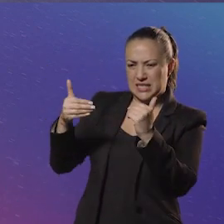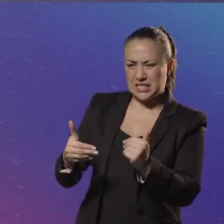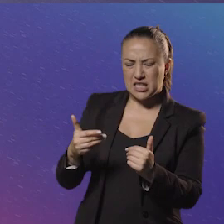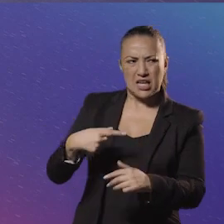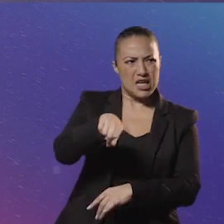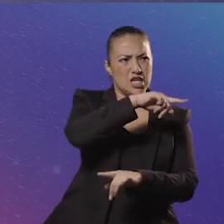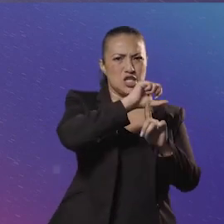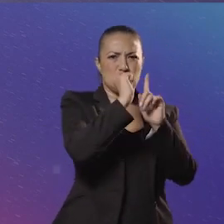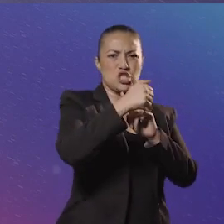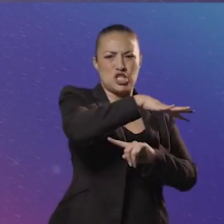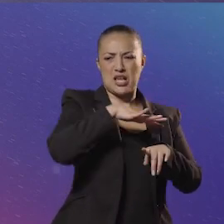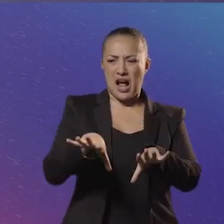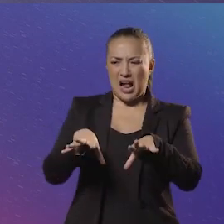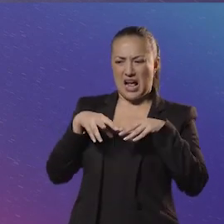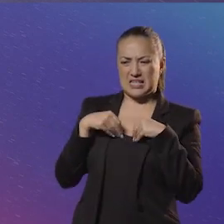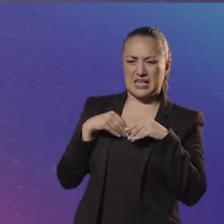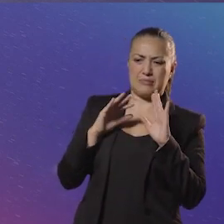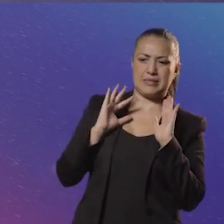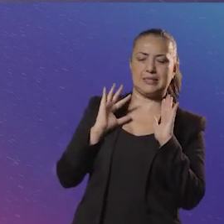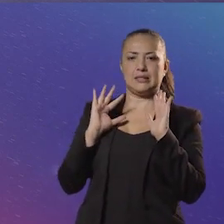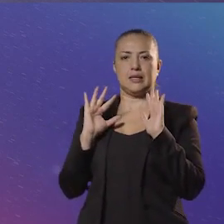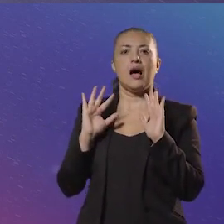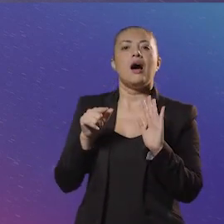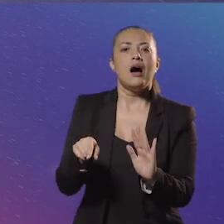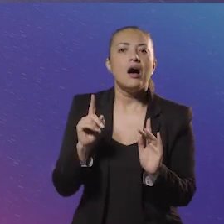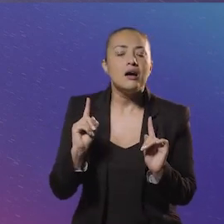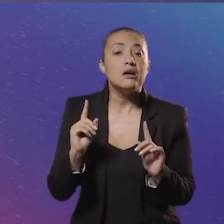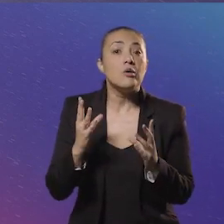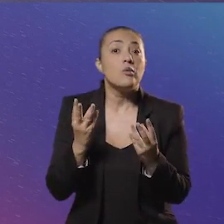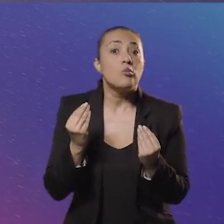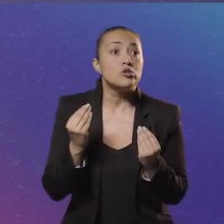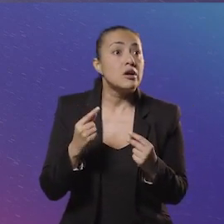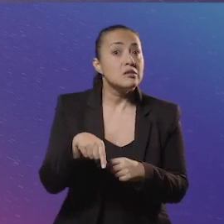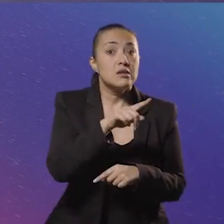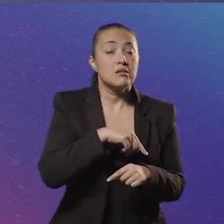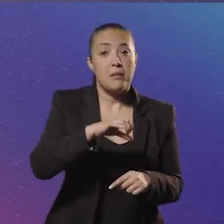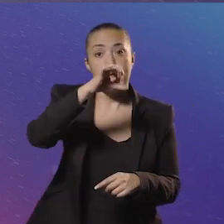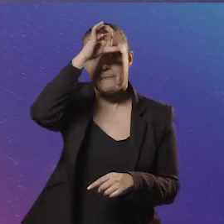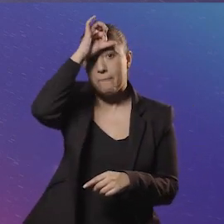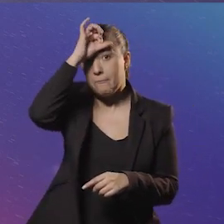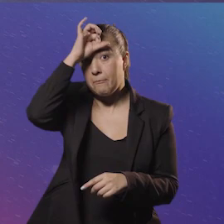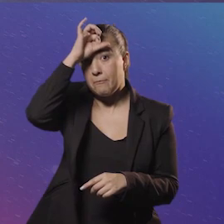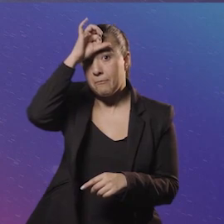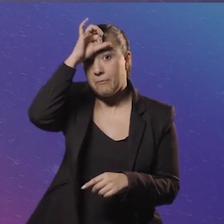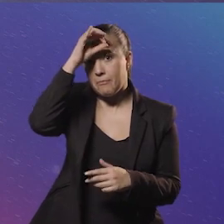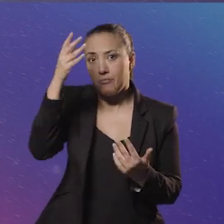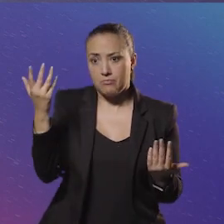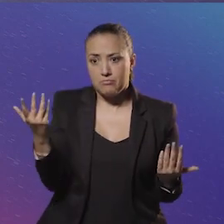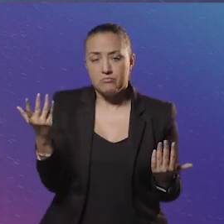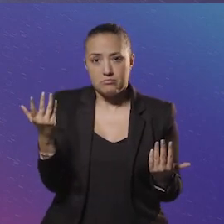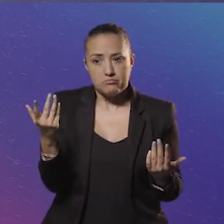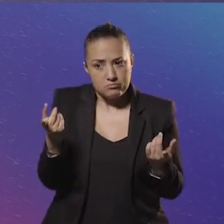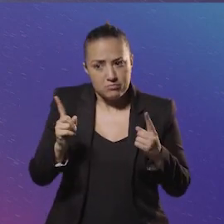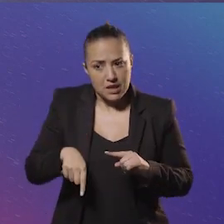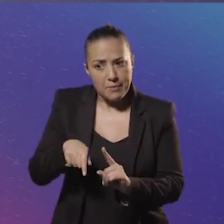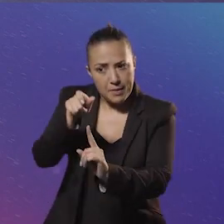y aceptación social, por así decirlo, y que muchas veces se desconoce que realmente también